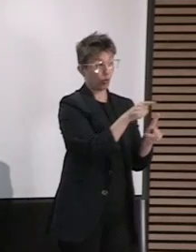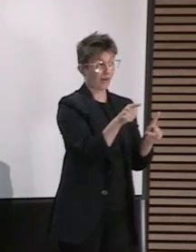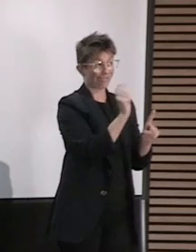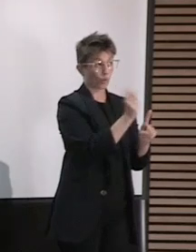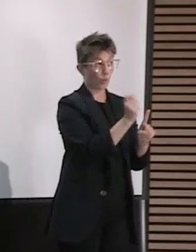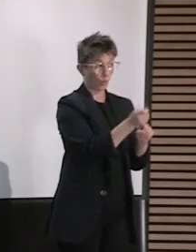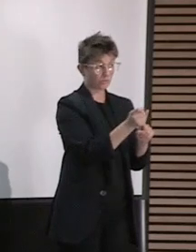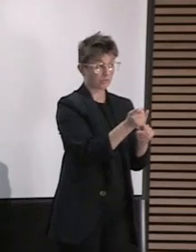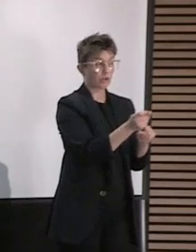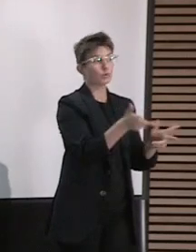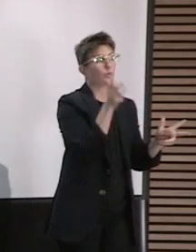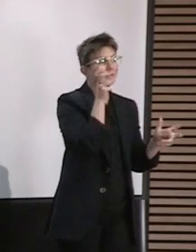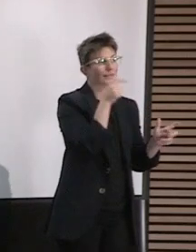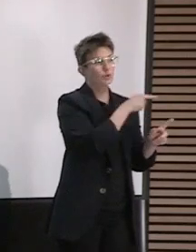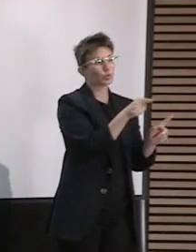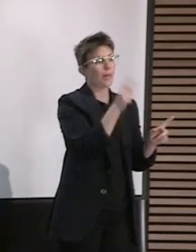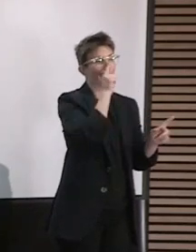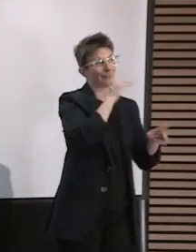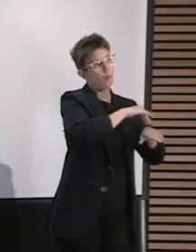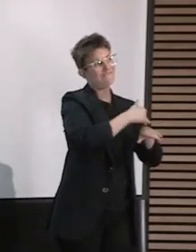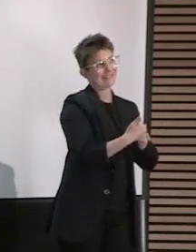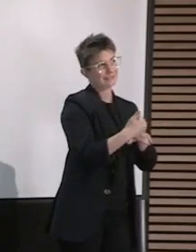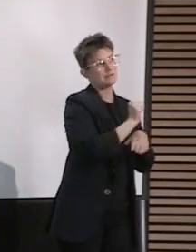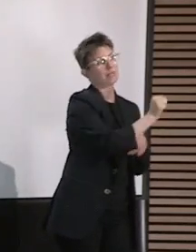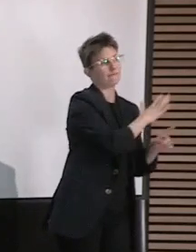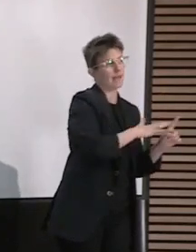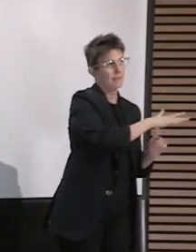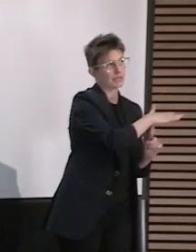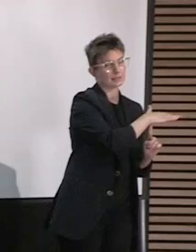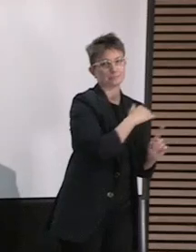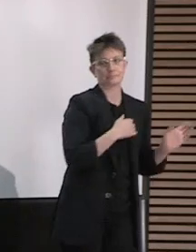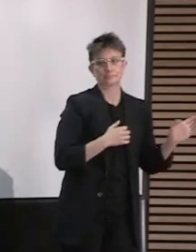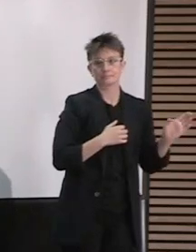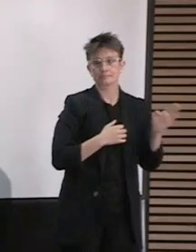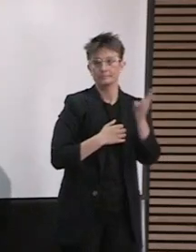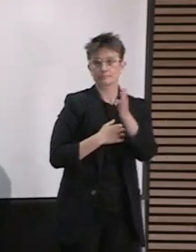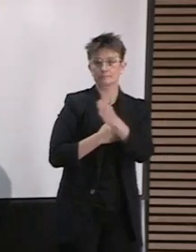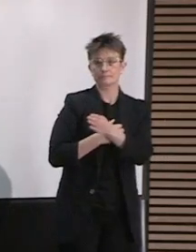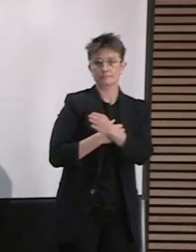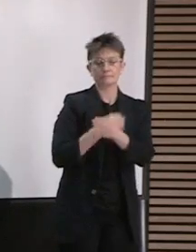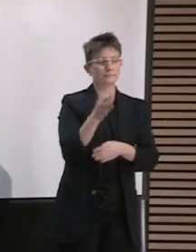engari ka rite ko te Pirimia i whakaatu inanahi, ko tana awangawanga tuatahi. I konei ko te whakarongo mai i nga patunga